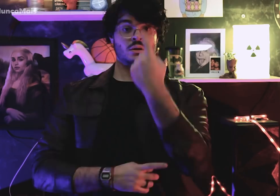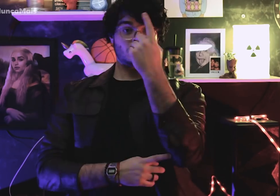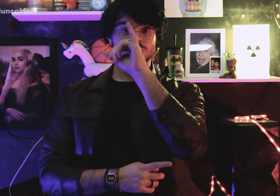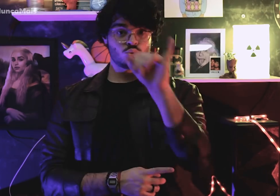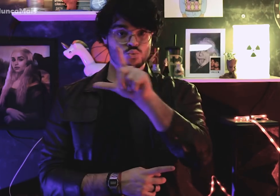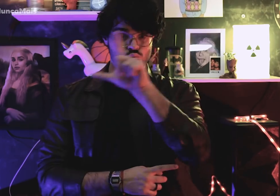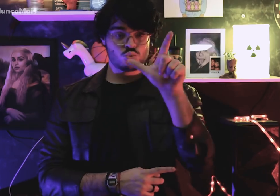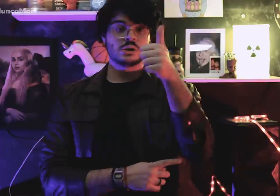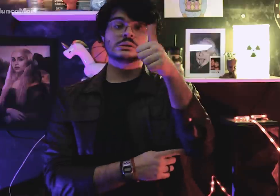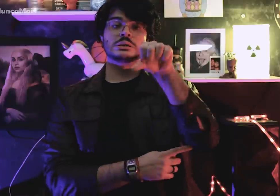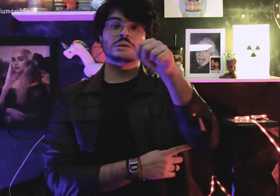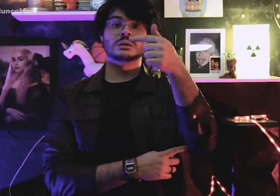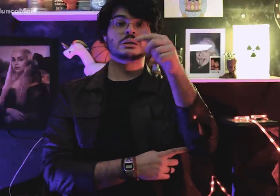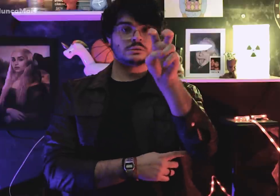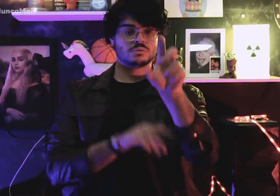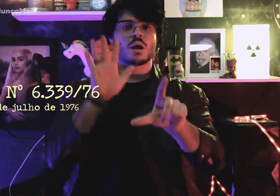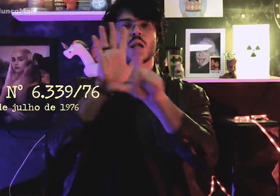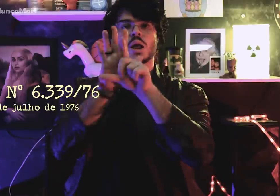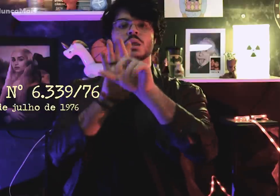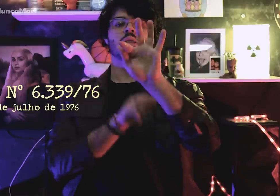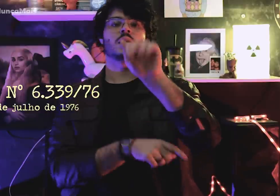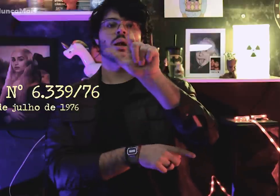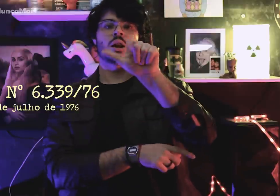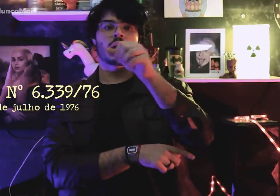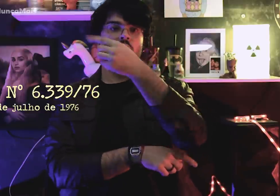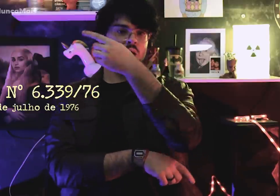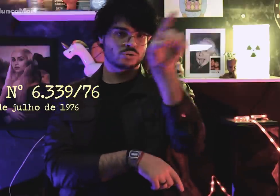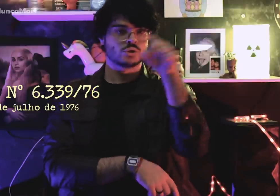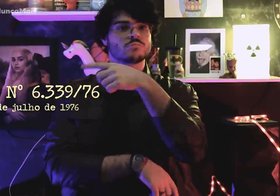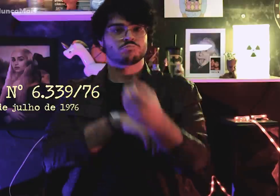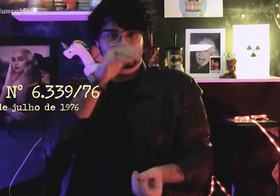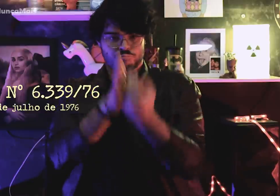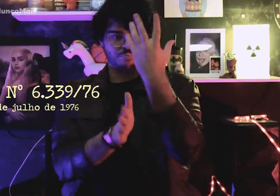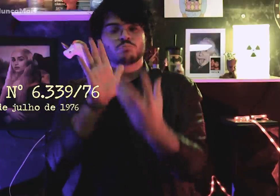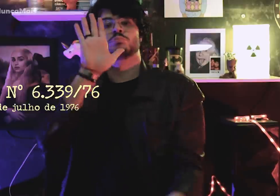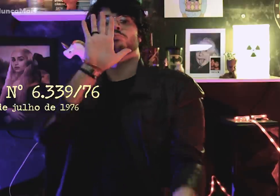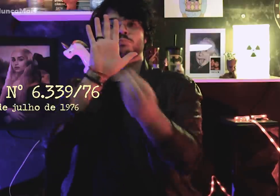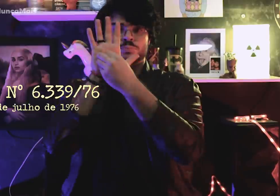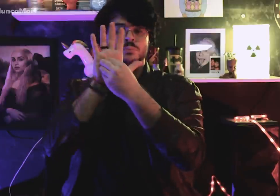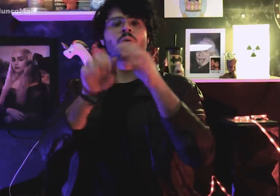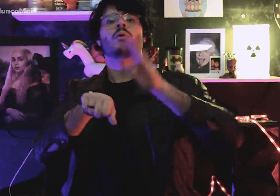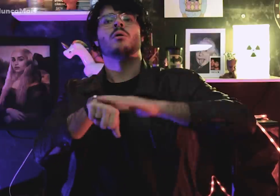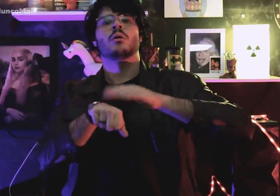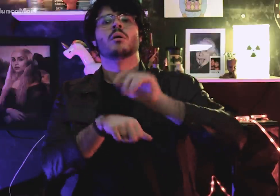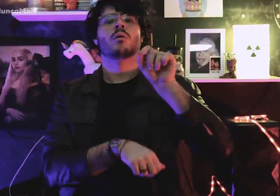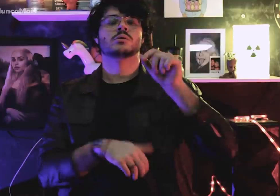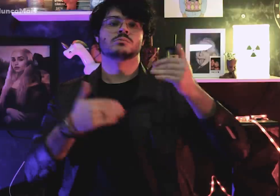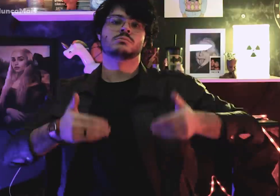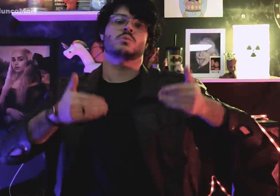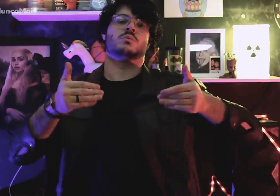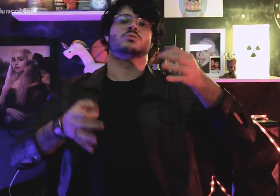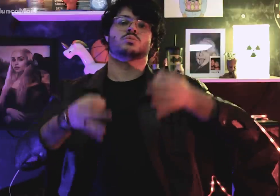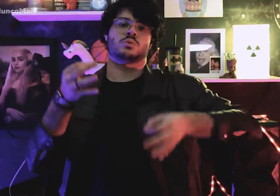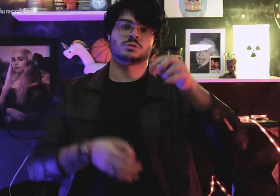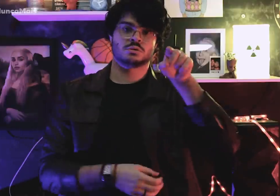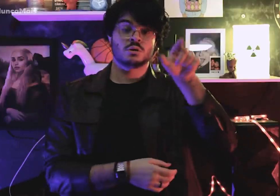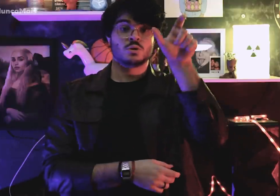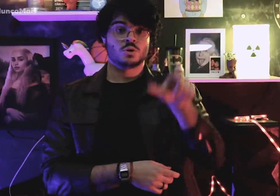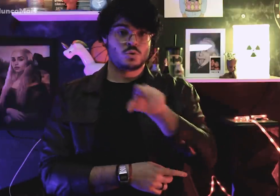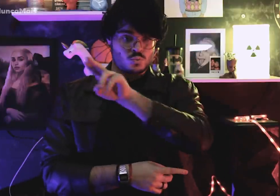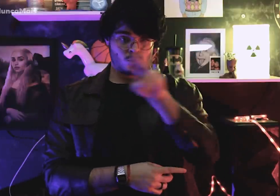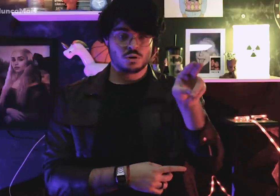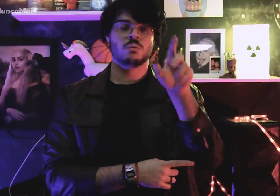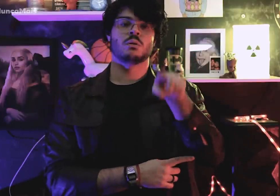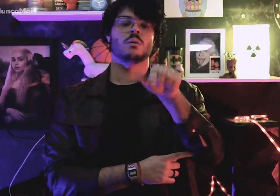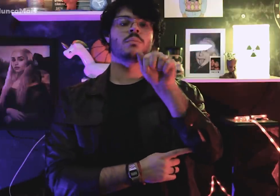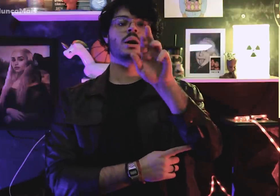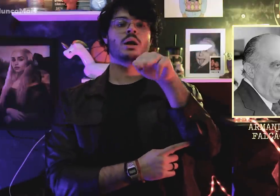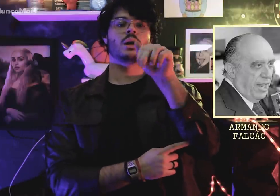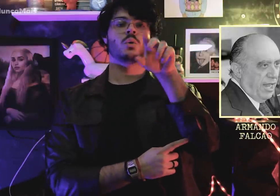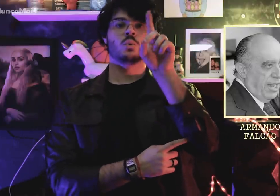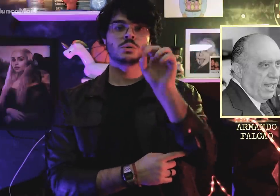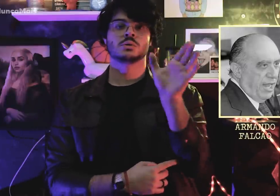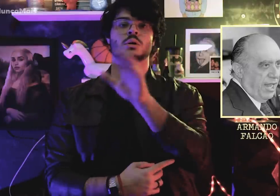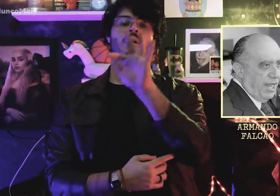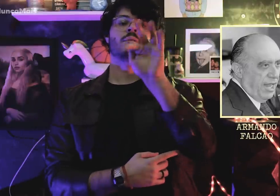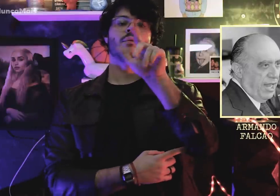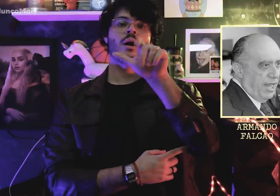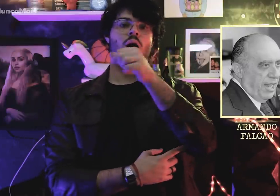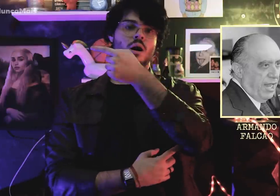Em 1º de julho de 1976, a Lei Falcão foi criada pelo Ministro da Justiça, Armando Falcão.